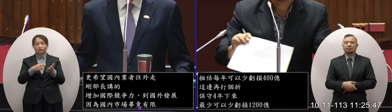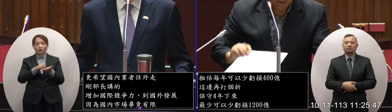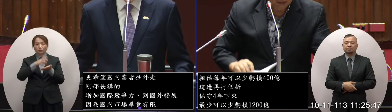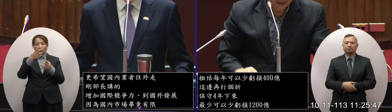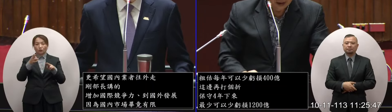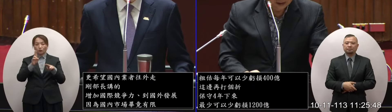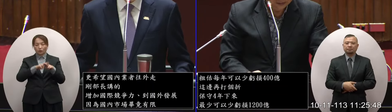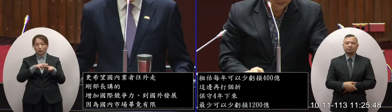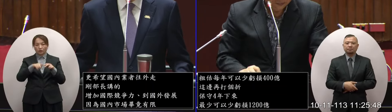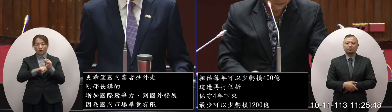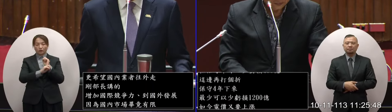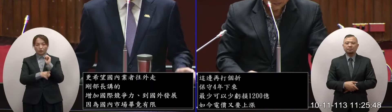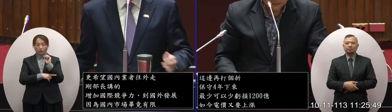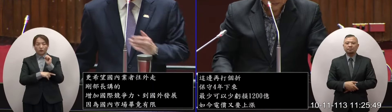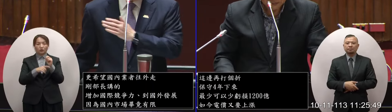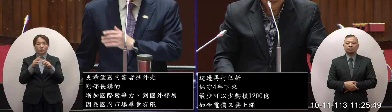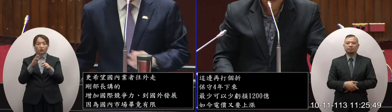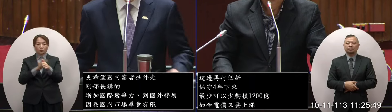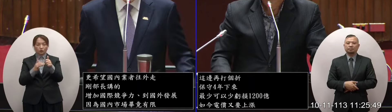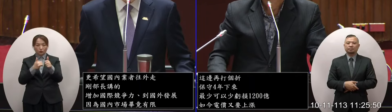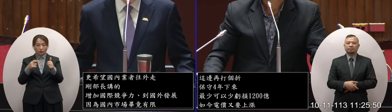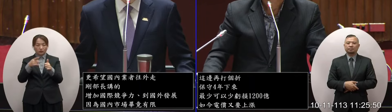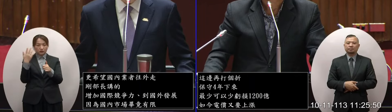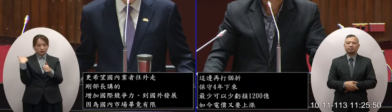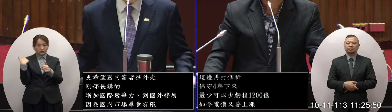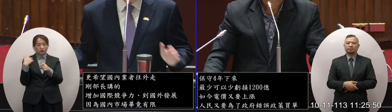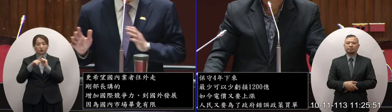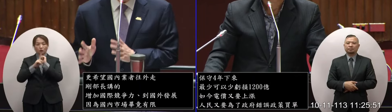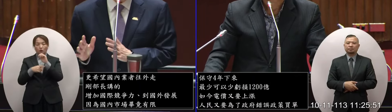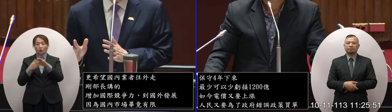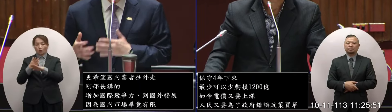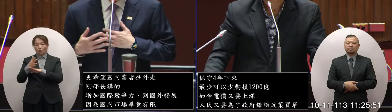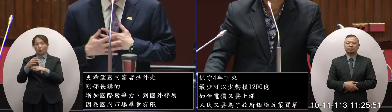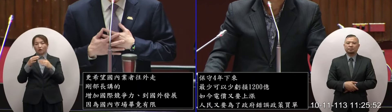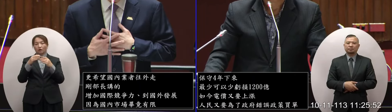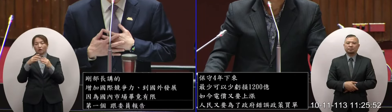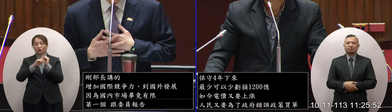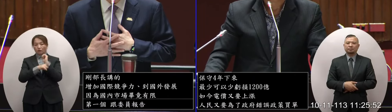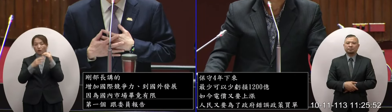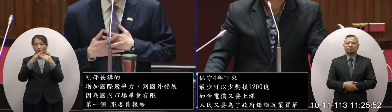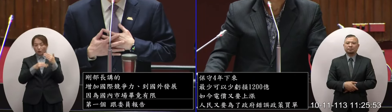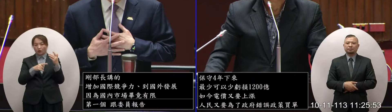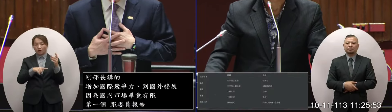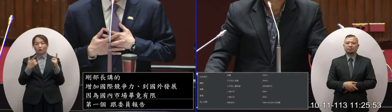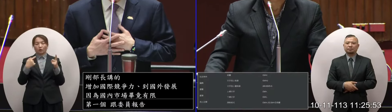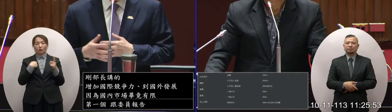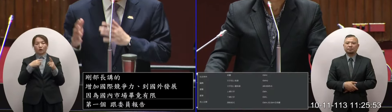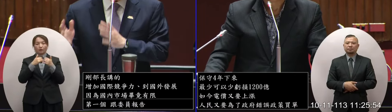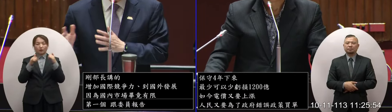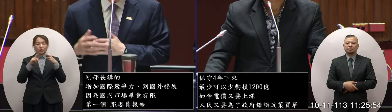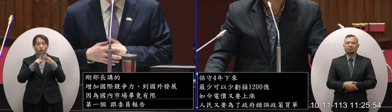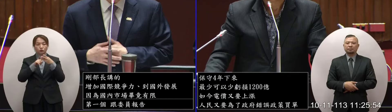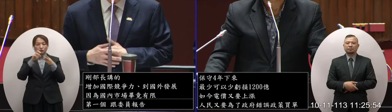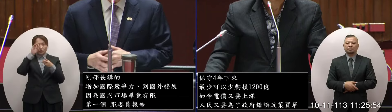這是國內之前在通過的 這是我們的法律 這不是民進黨的神主牌 電影法裡面就這樣寫的